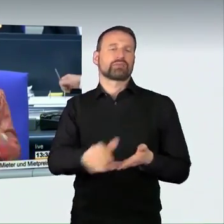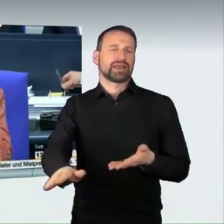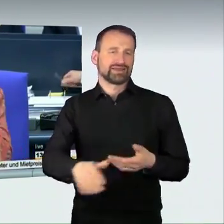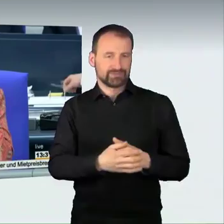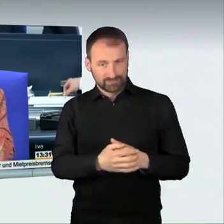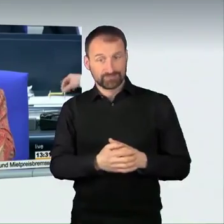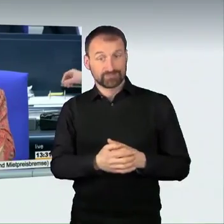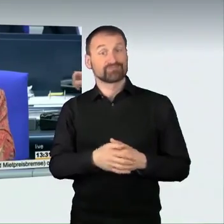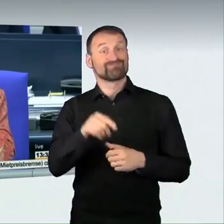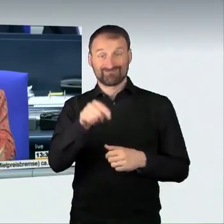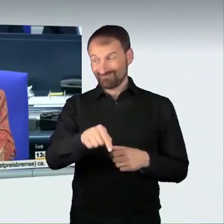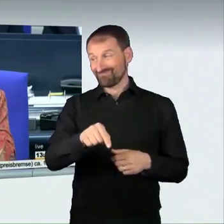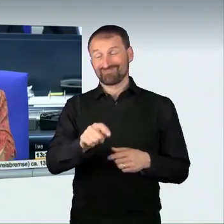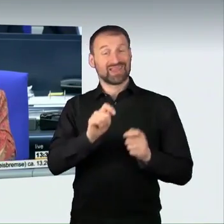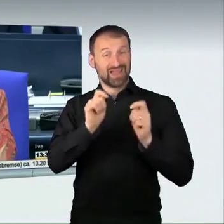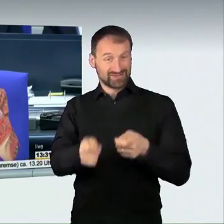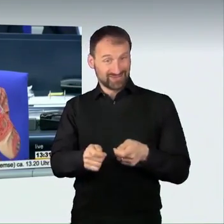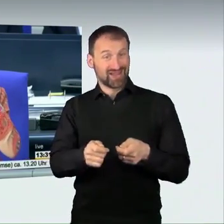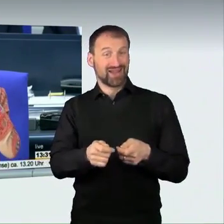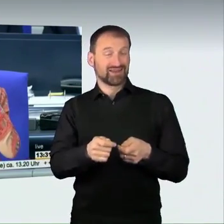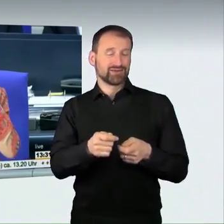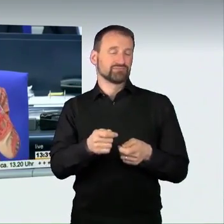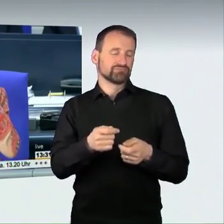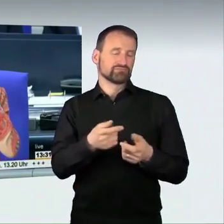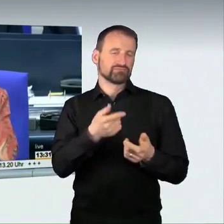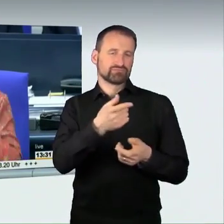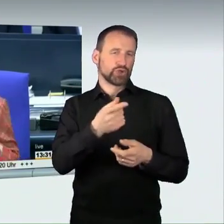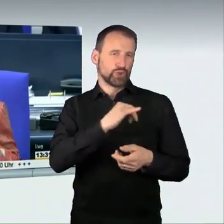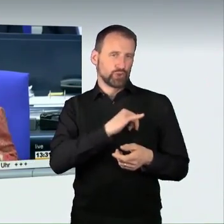Ich bitte die Schriftführerinnen und Schriftführer, die vorgesehenen Plätze einzunehmen.